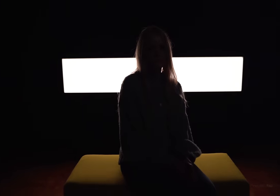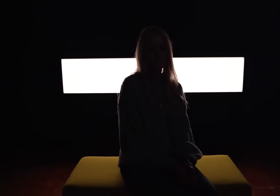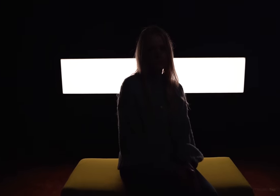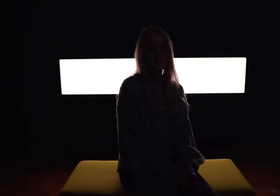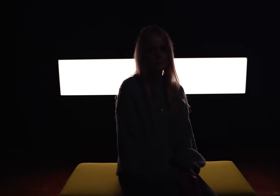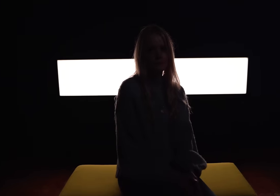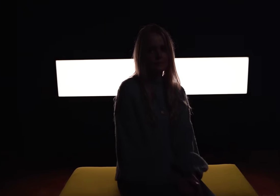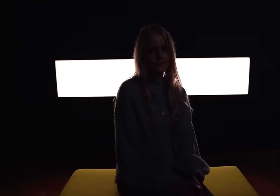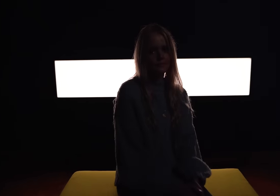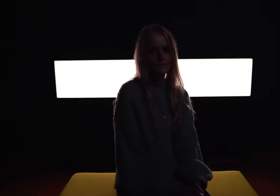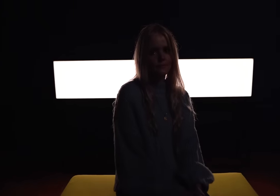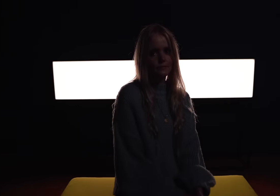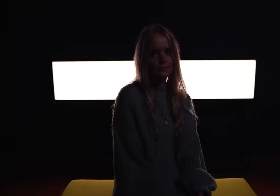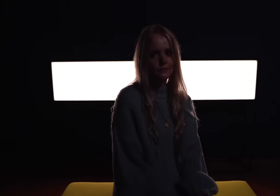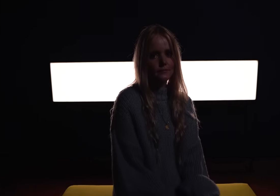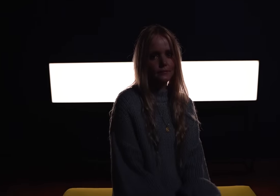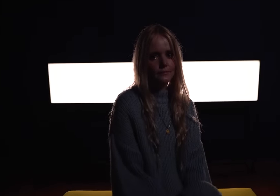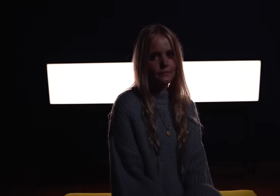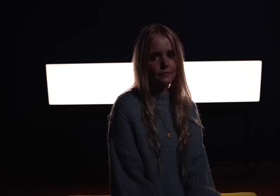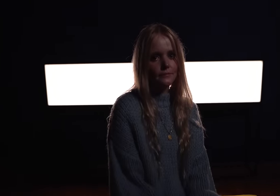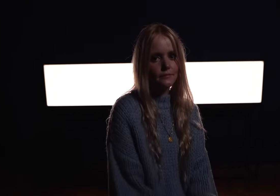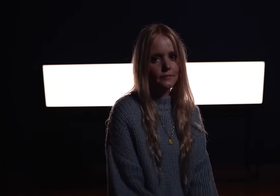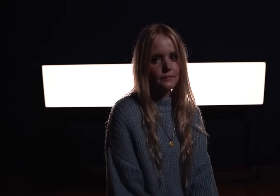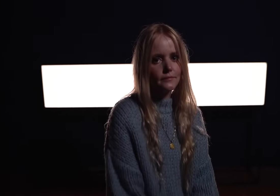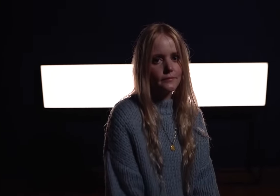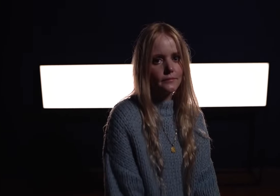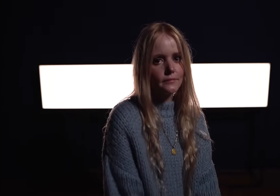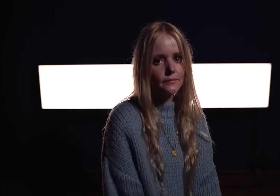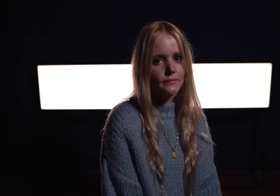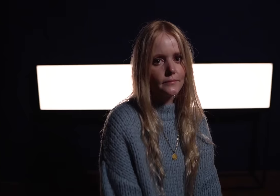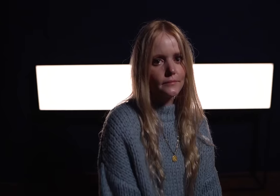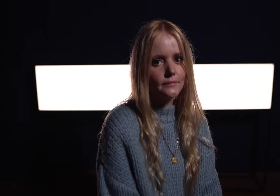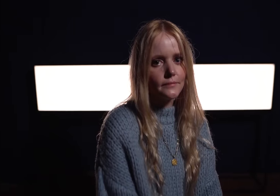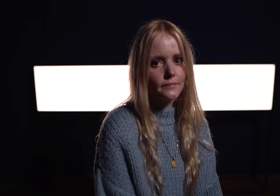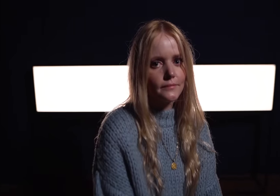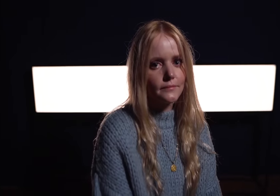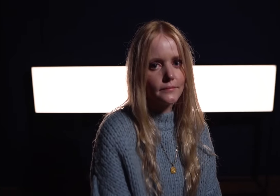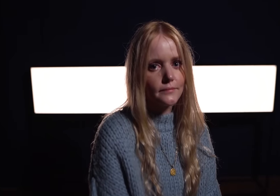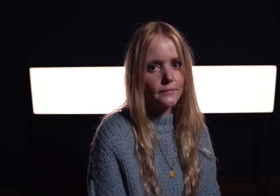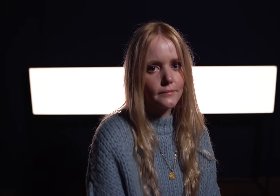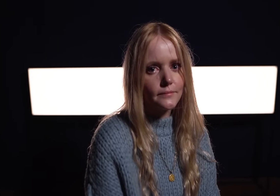Wenn man wirklich nicht mehr alleine auf die Toilette gehen kann oder nicht mehr alleine aus der Dusche kommt,